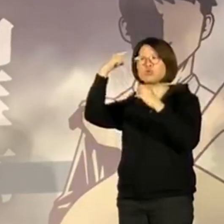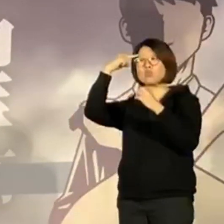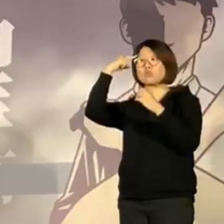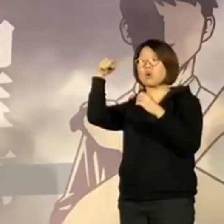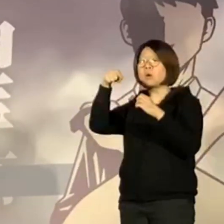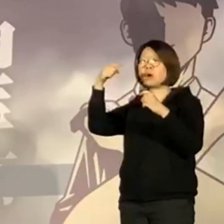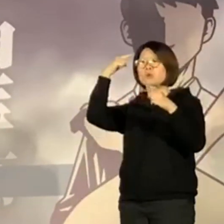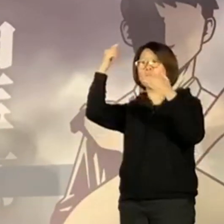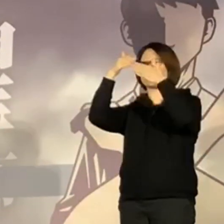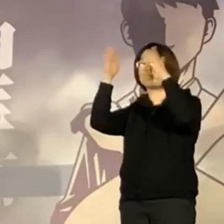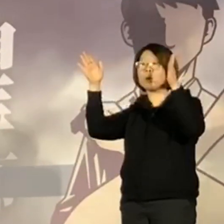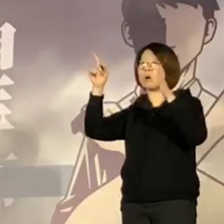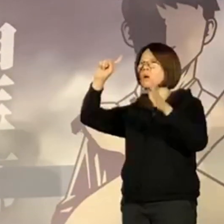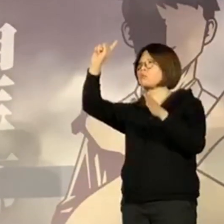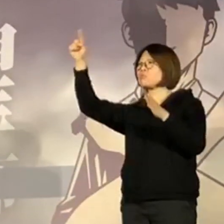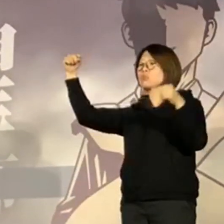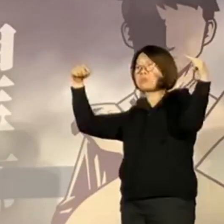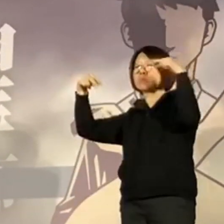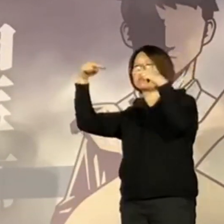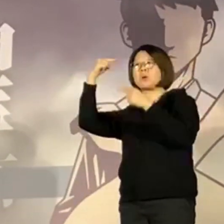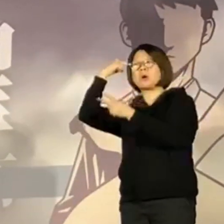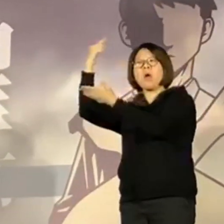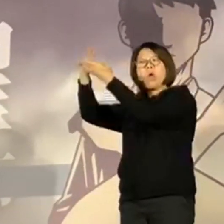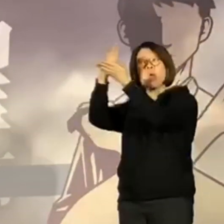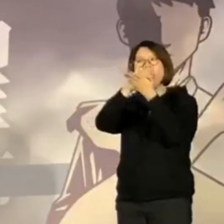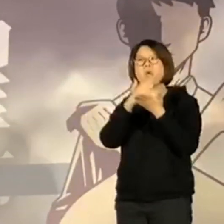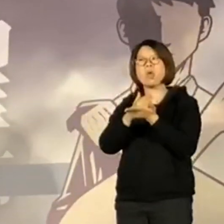正正就是希望我們的學生從不同的觀點